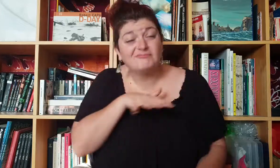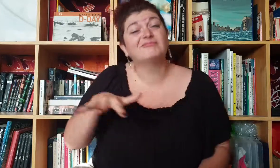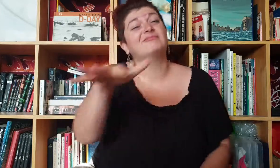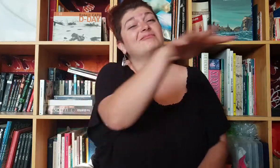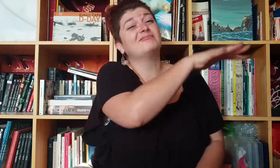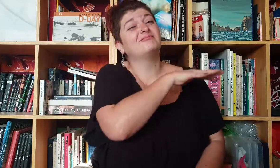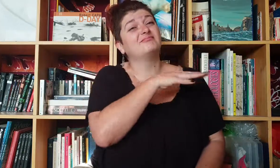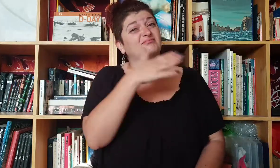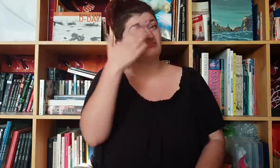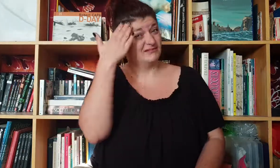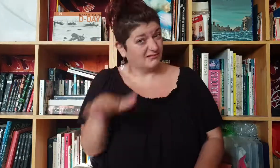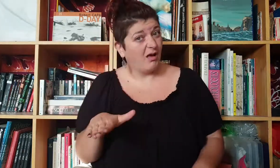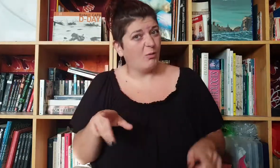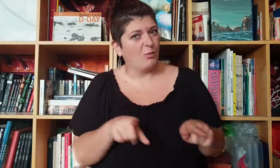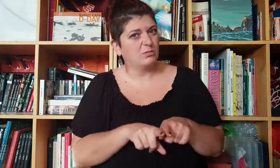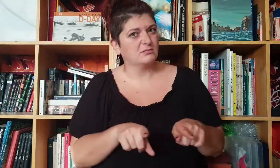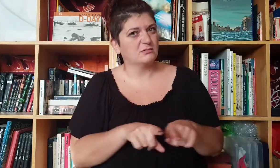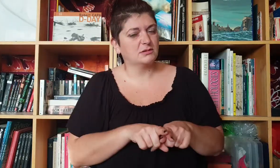Et tout le monde le sait aussi !